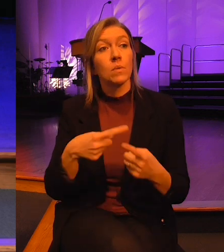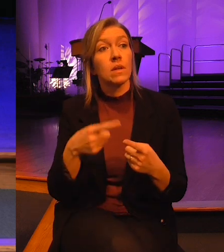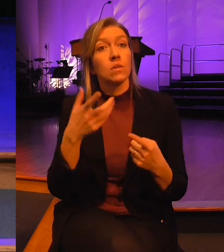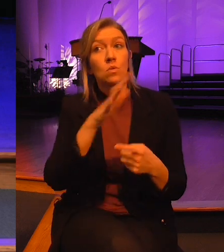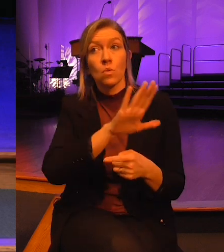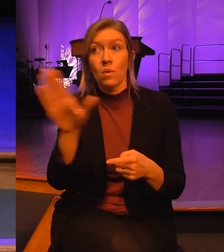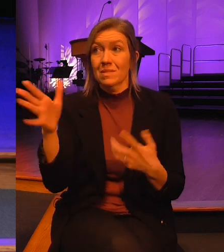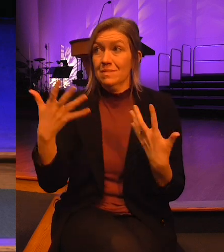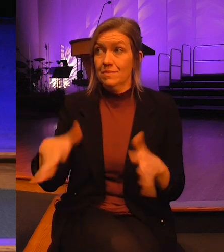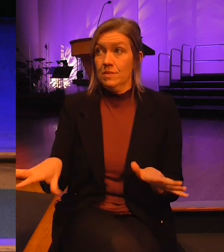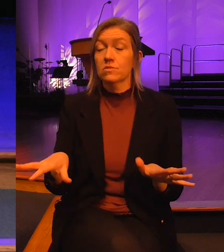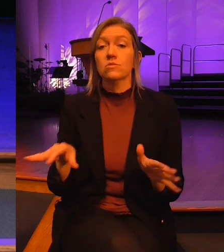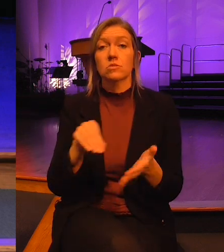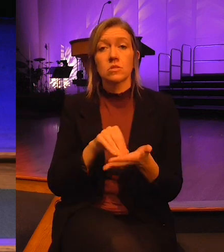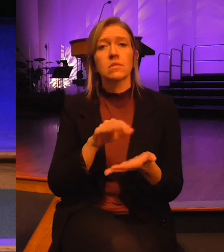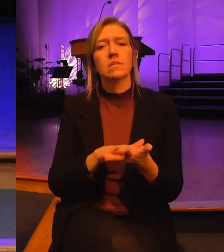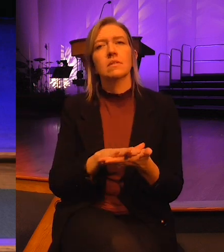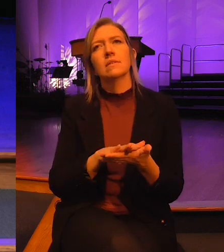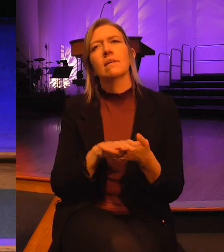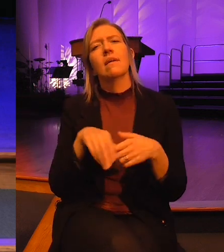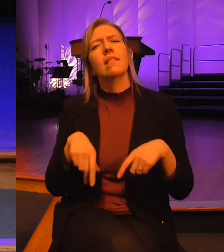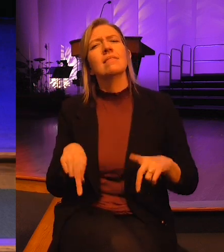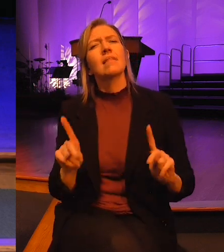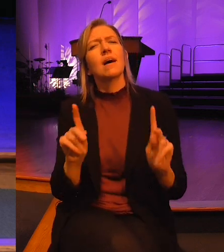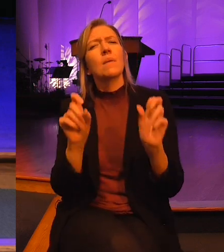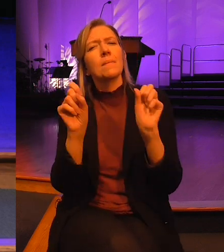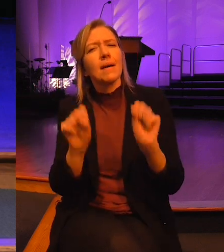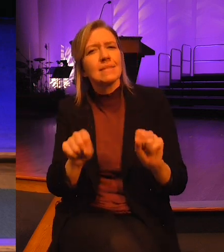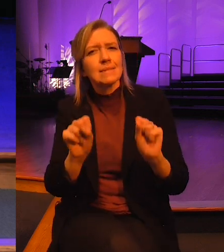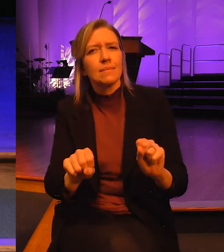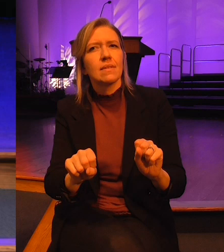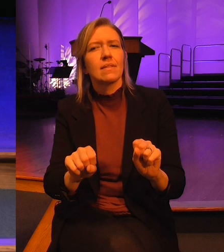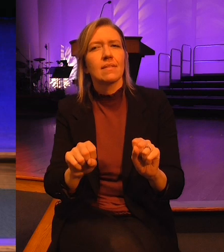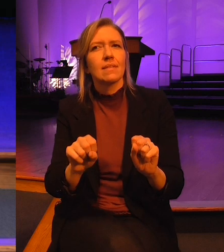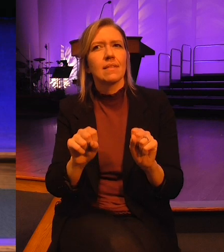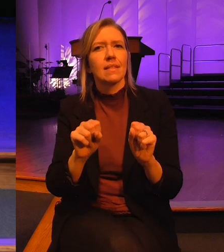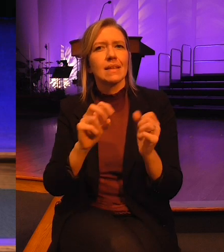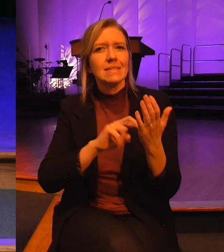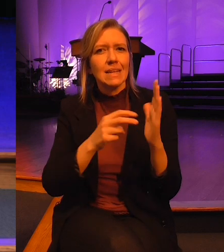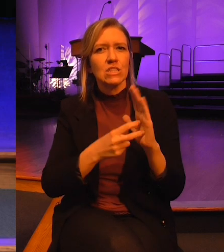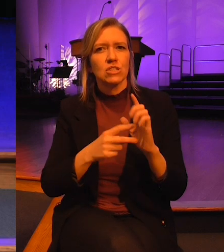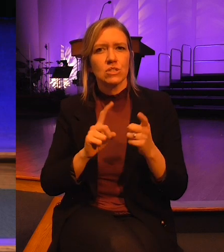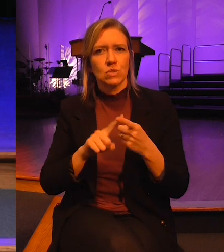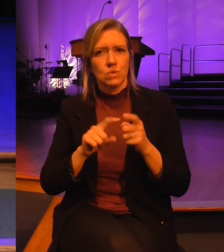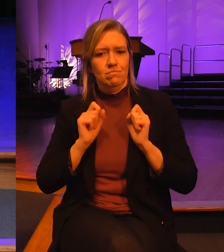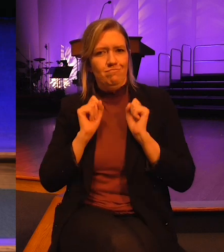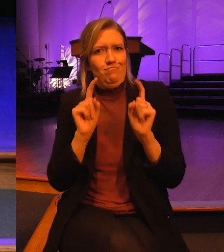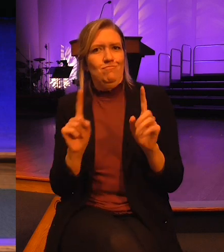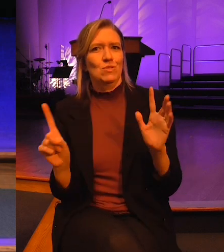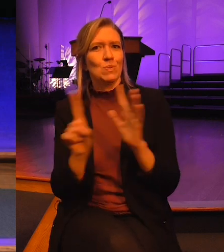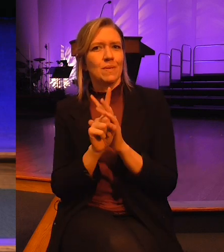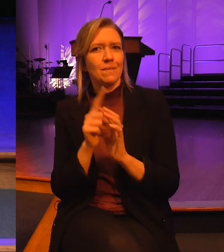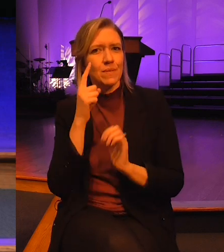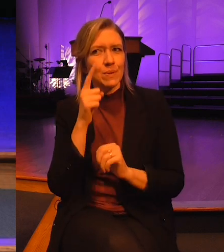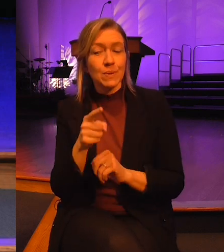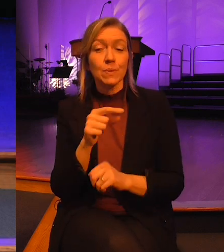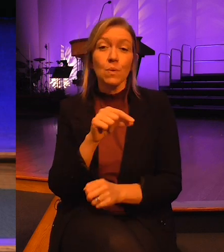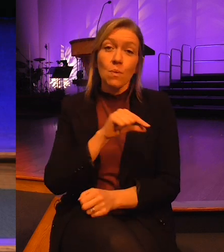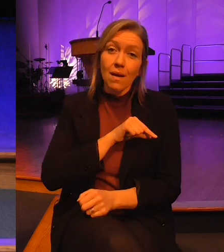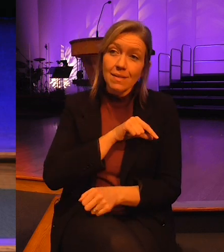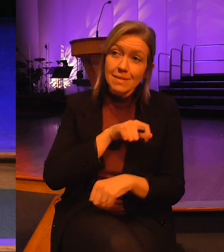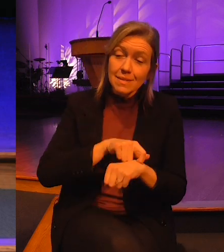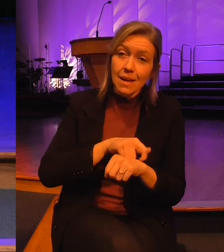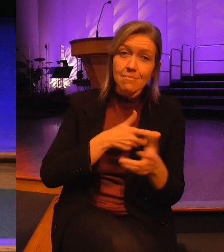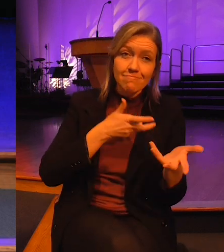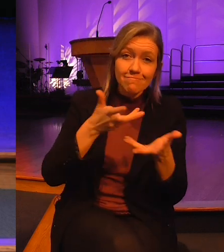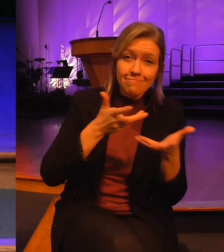permite la posibilidad de que se presenten intenciones para usted, tiempo de calidad con amigos que hacen un